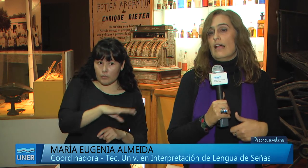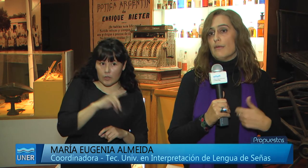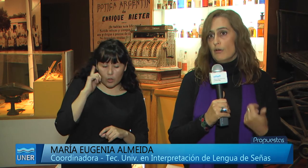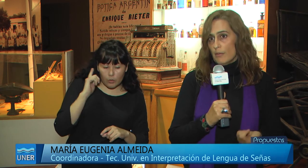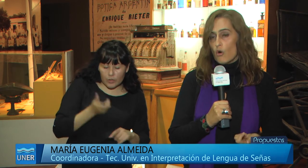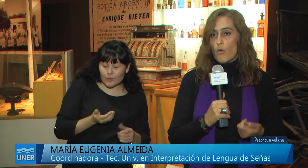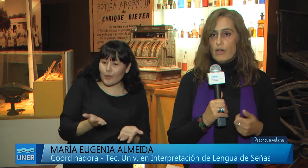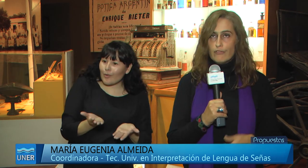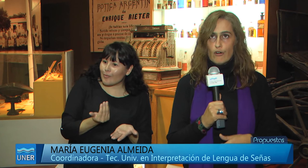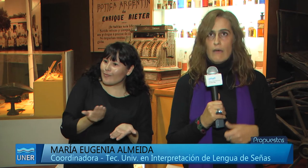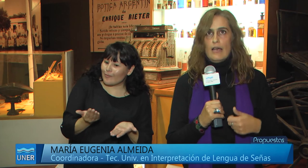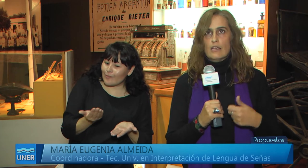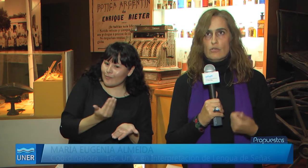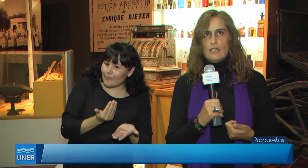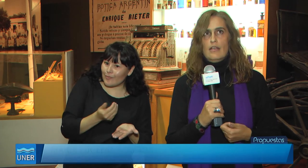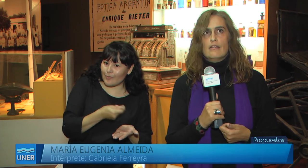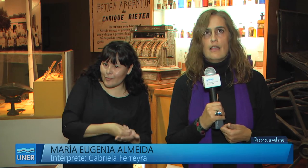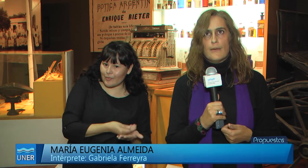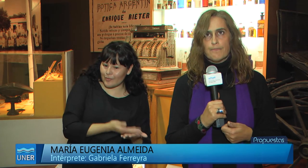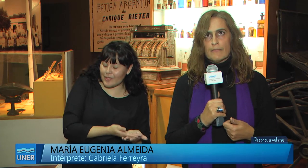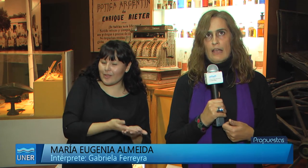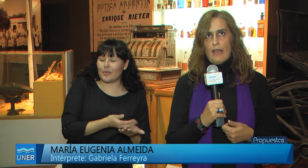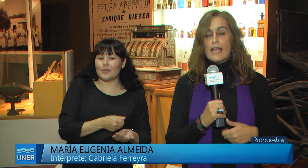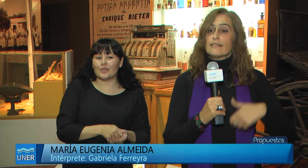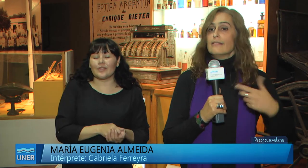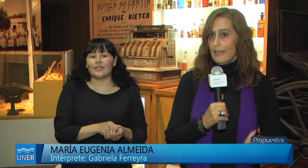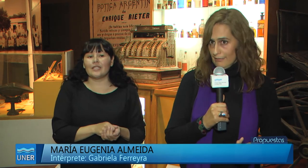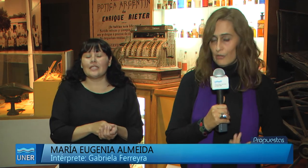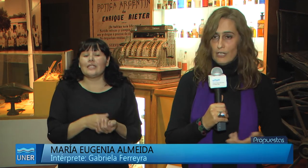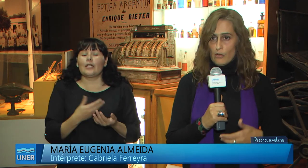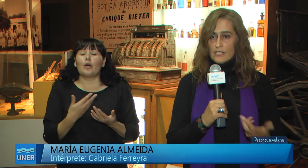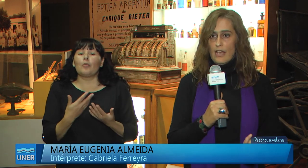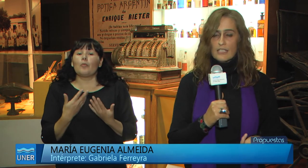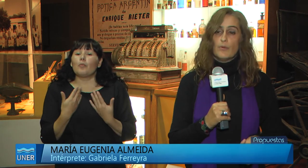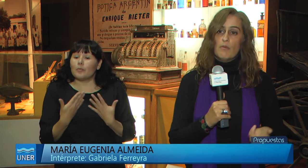la devolvemos, como una forma de extender de lo que la Universidad hace.